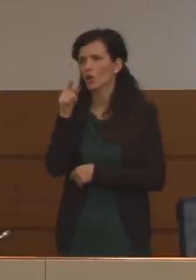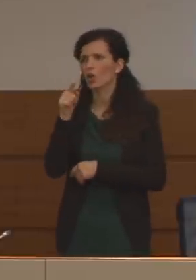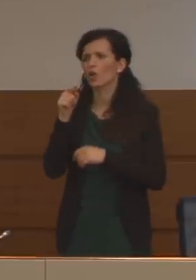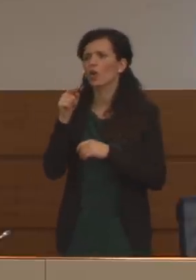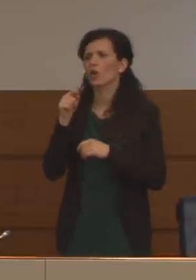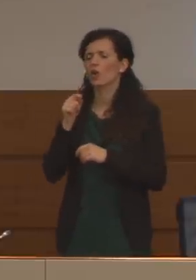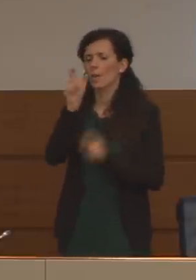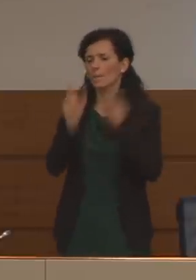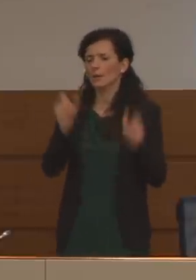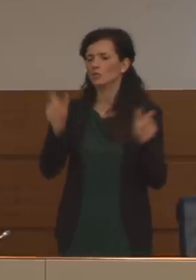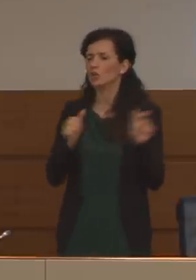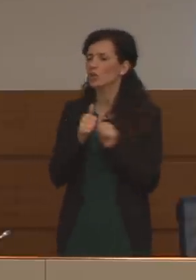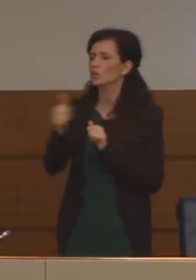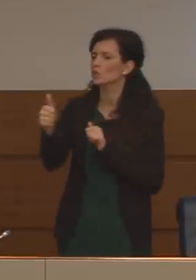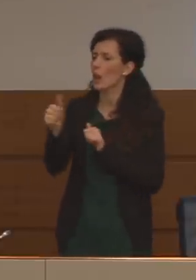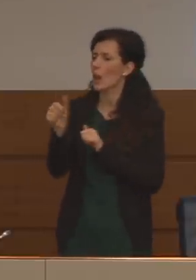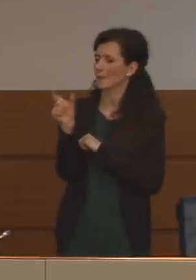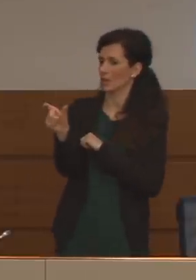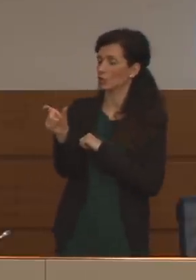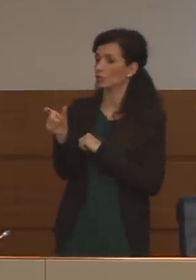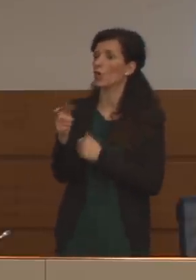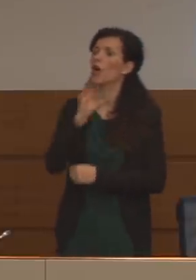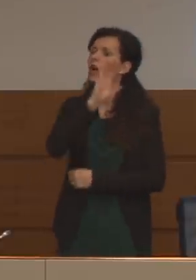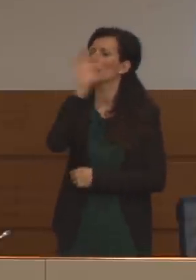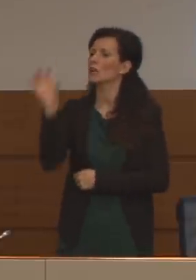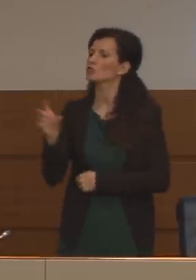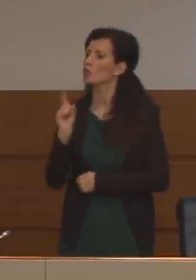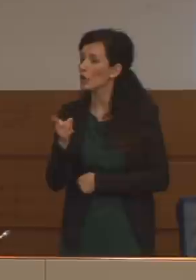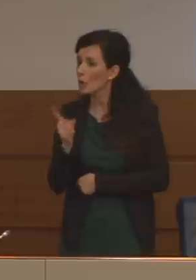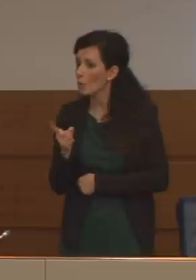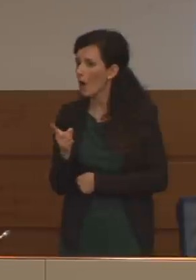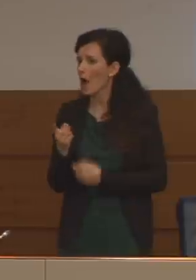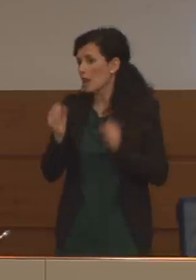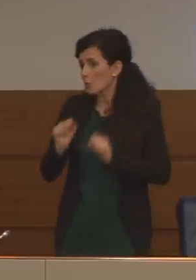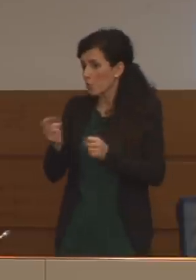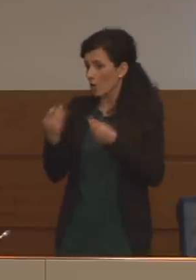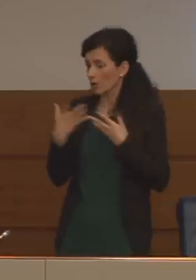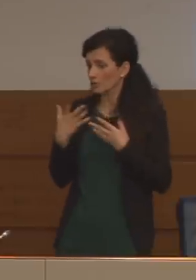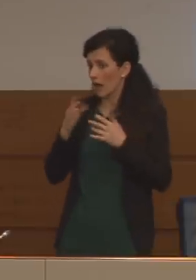in quarantena e nel caso in quali regioni, se può darci qualche dettaglio a riguardo.